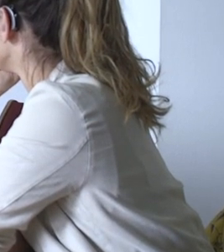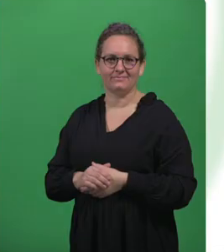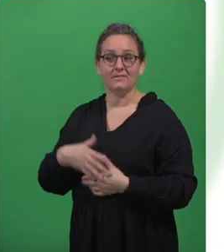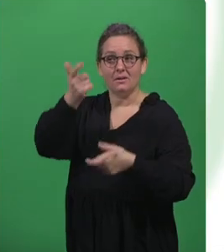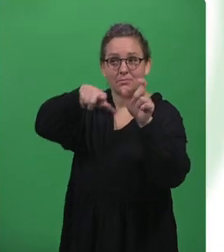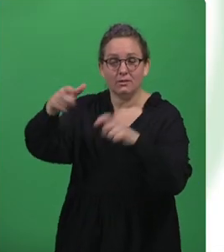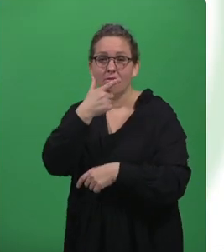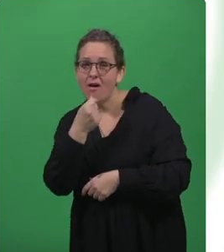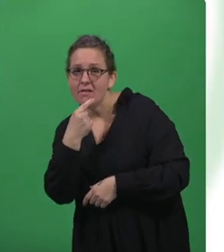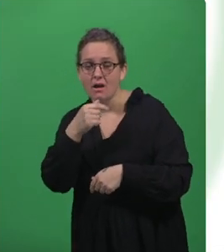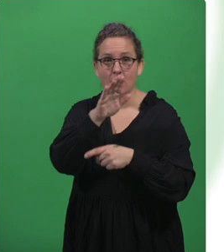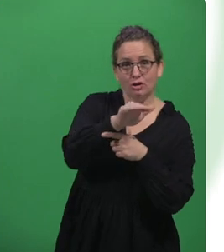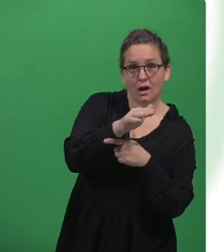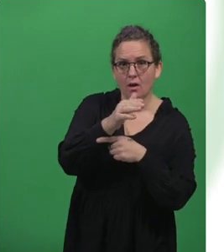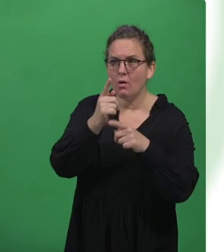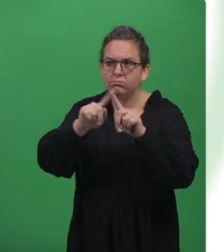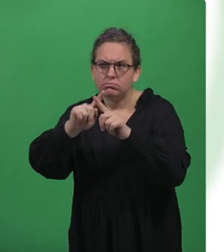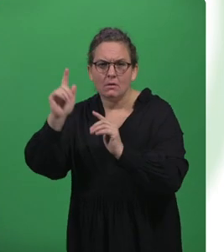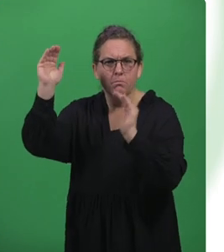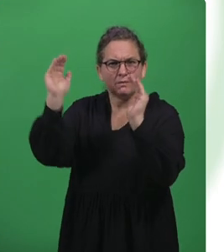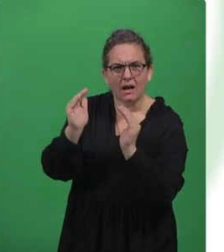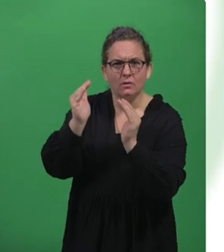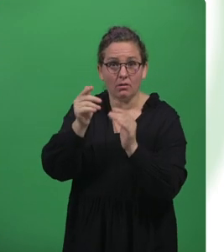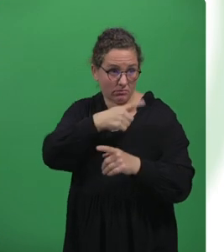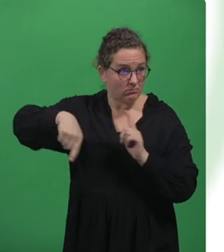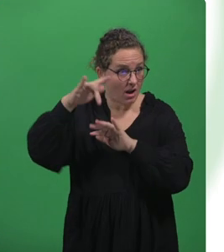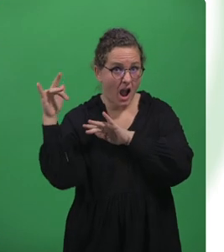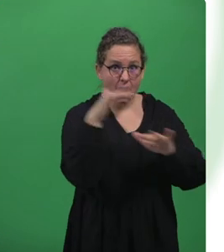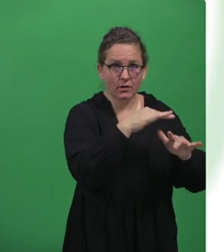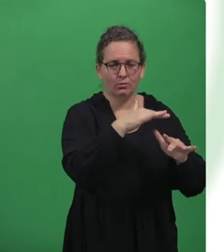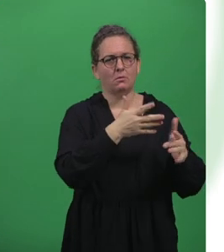Alexandra Hilgers: Alter, Geschlecht oder eventuelle Beeinträchtigungen haben bei uns keinen Einfluss,